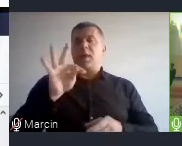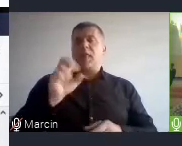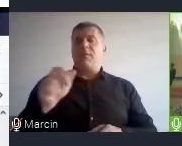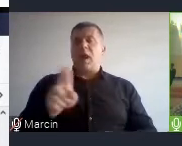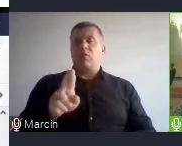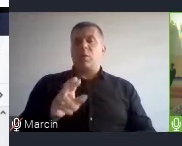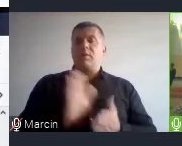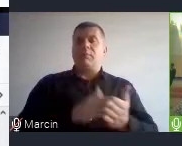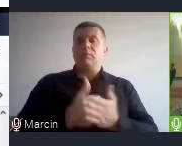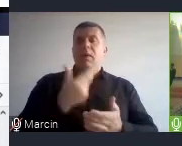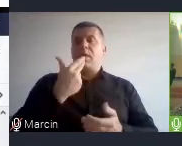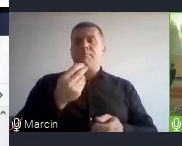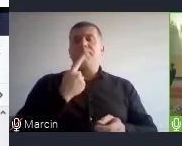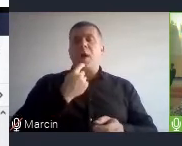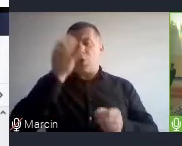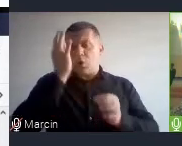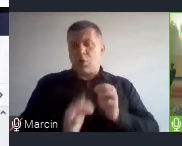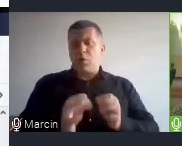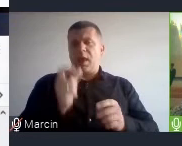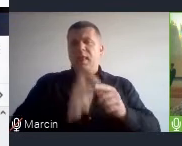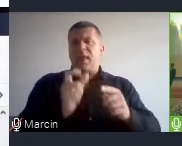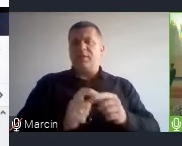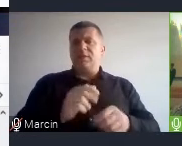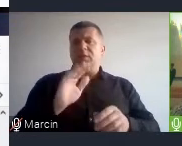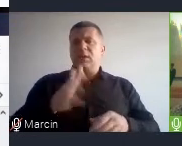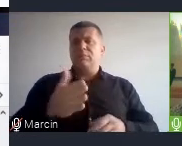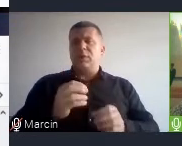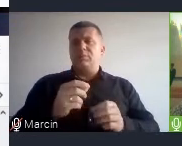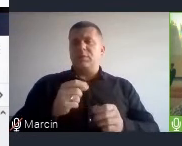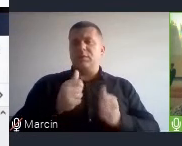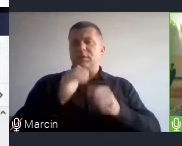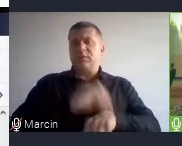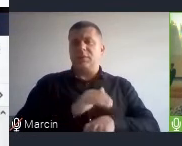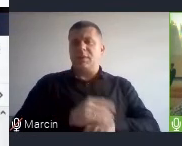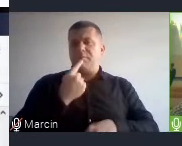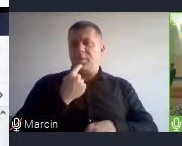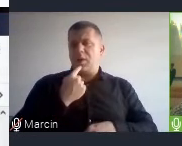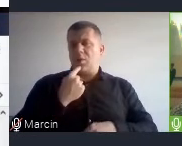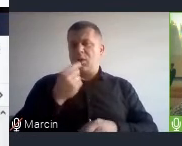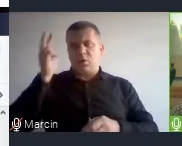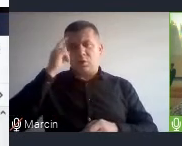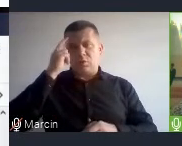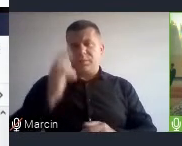na przykład nieprecyzyjna definicja przedmiotu zamówienia, to bardzo często występująca korekta.